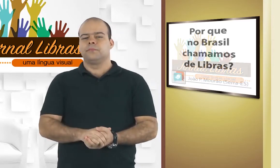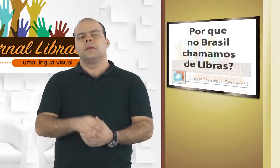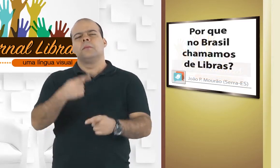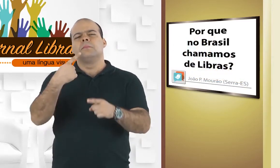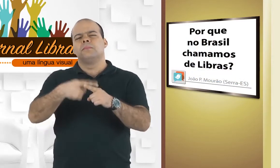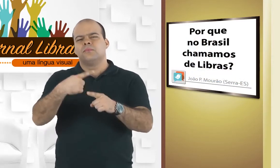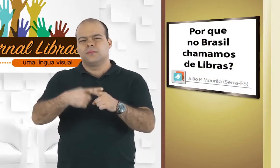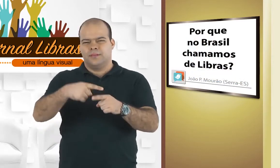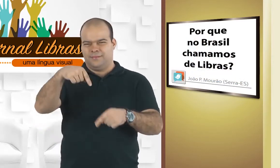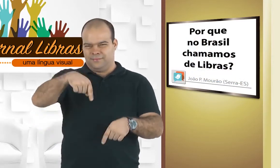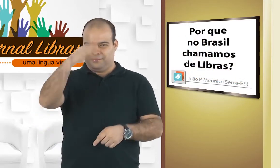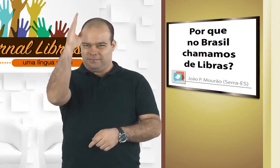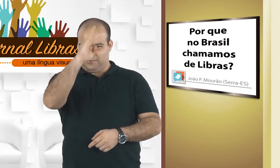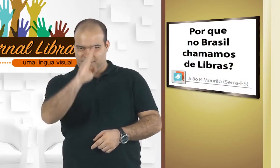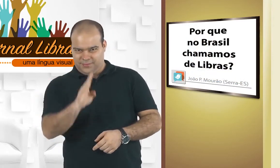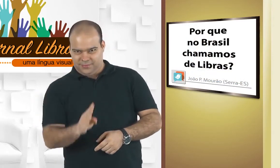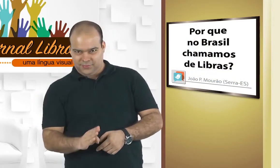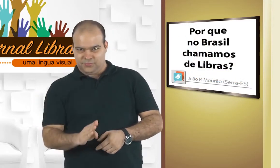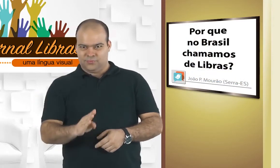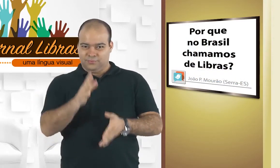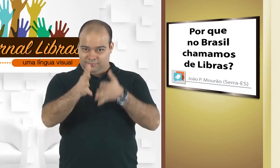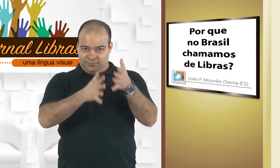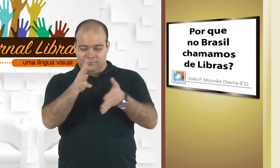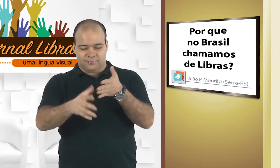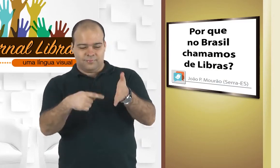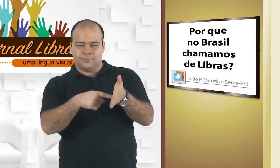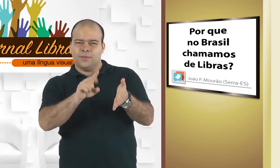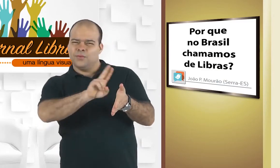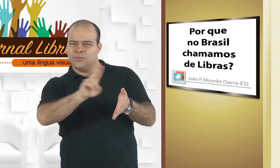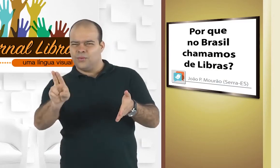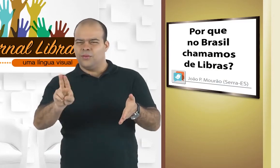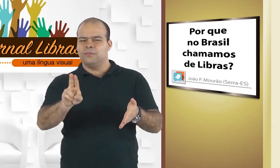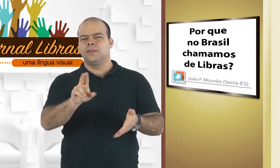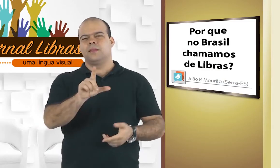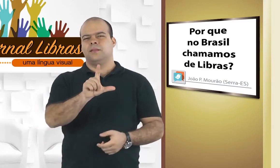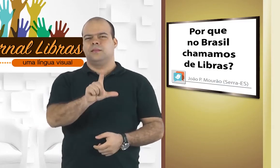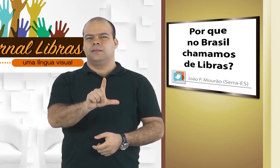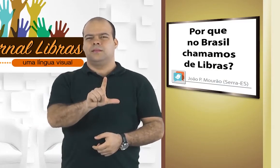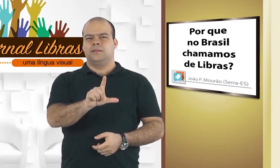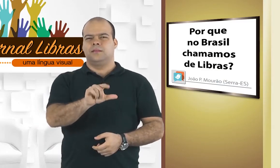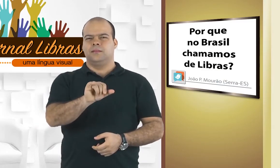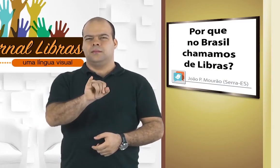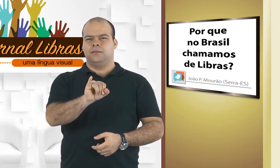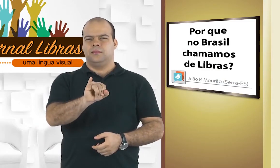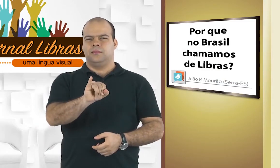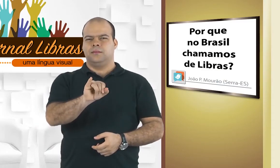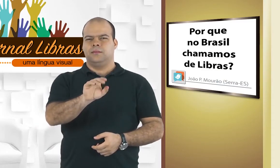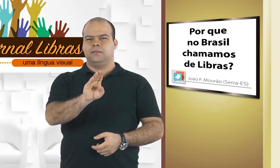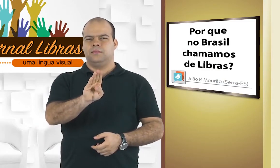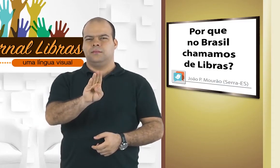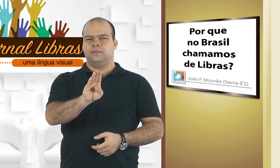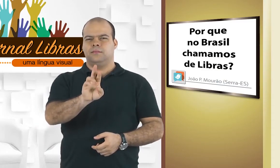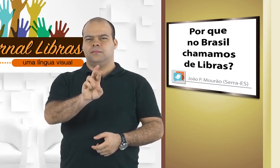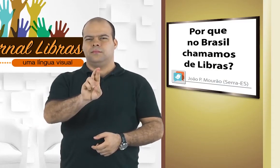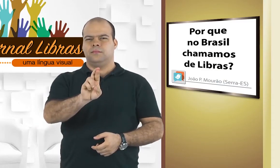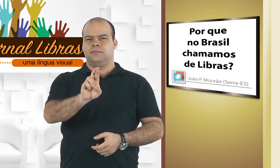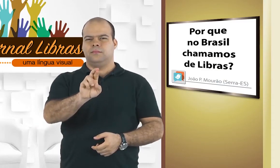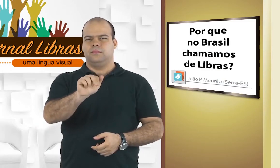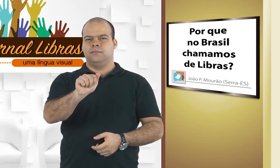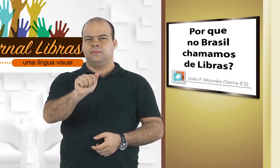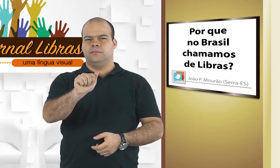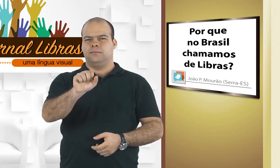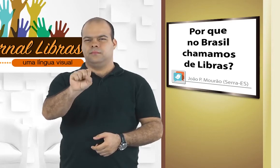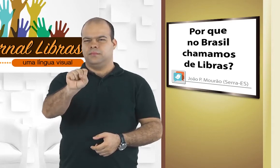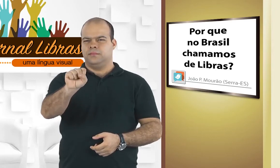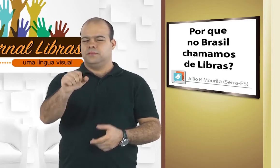A segunda pergunta: por quê no Brasil chamamos de Libras?